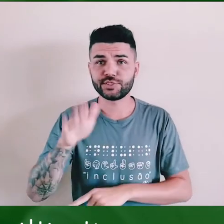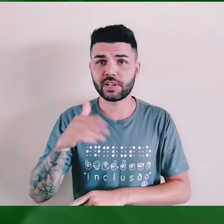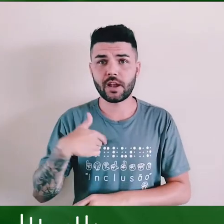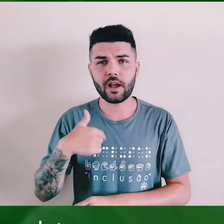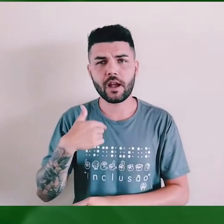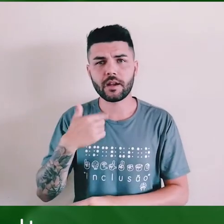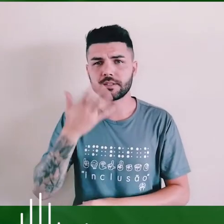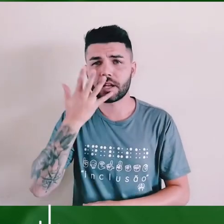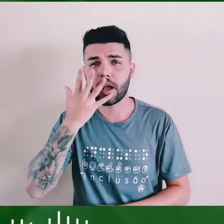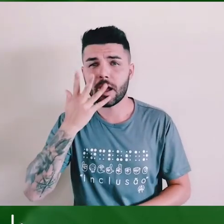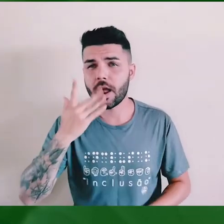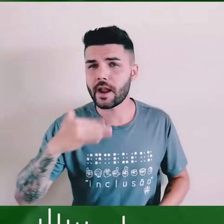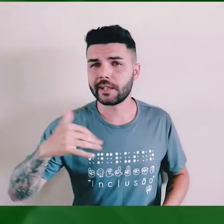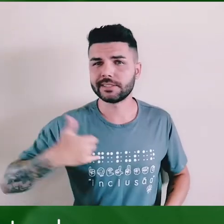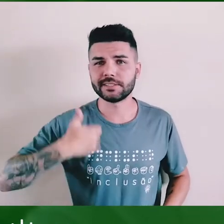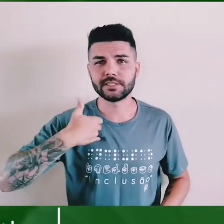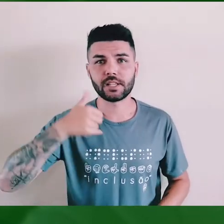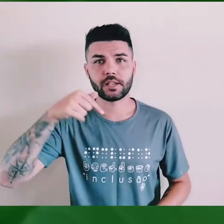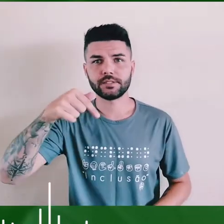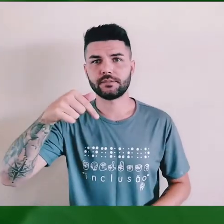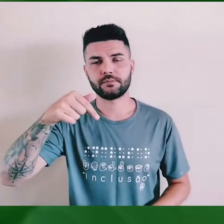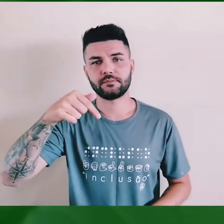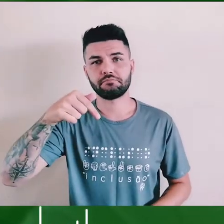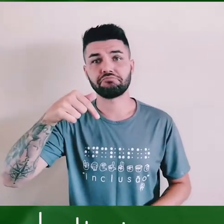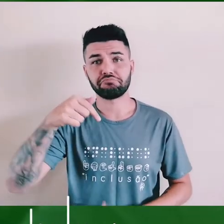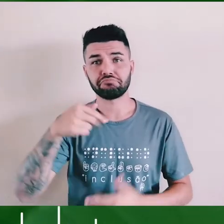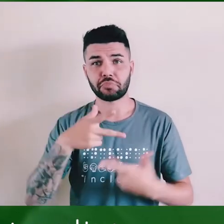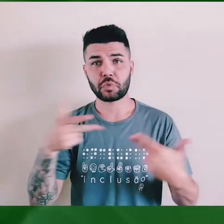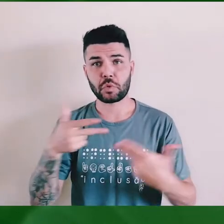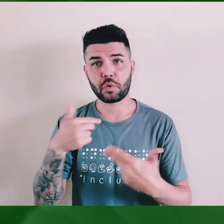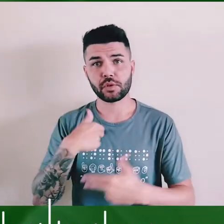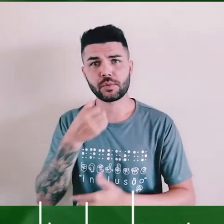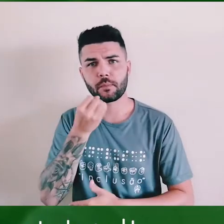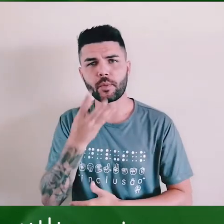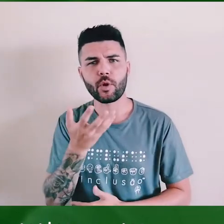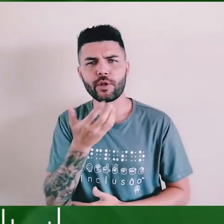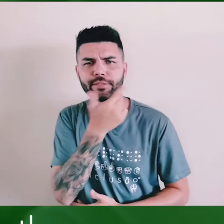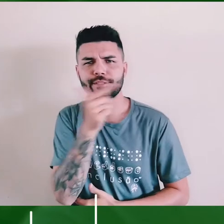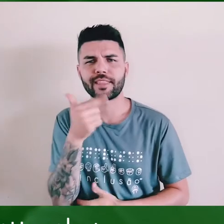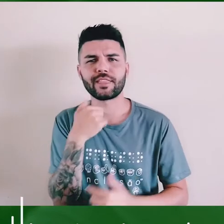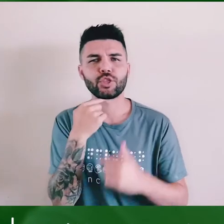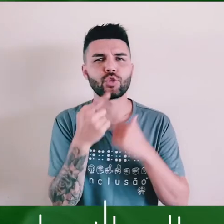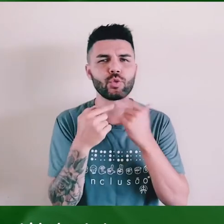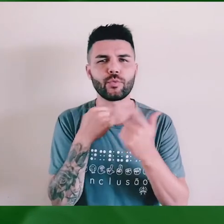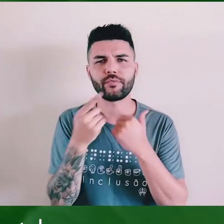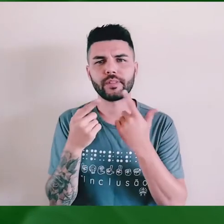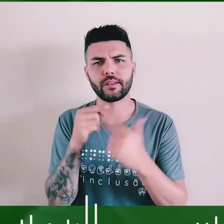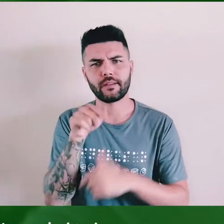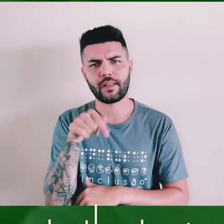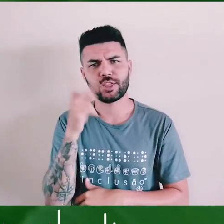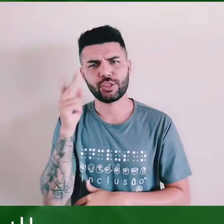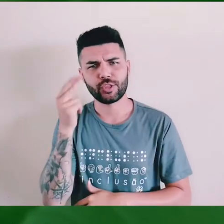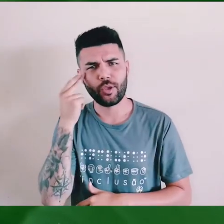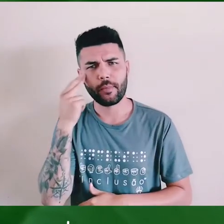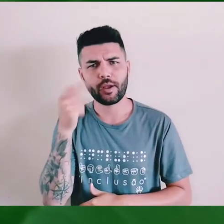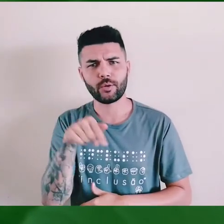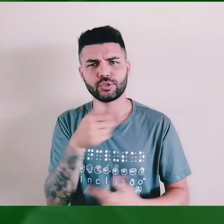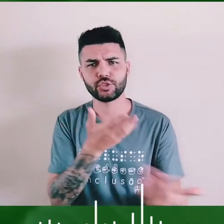a primeira é que você não fica com a dúvida normal para todo jovem, a maioria dos jovens